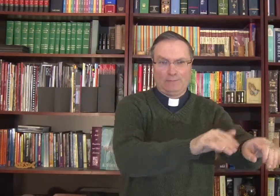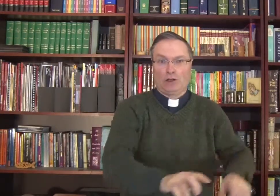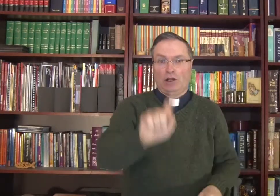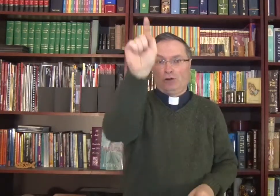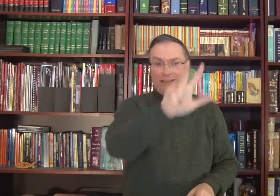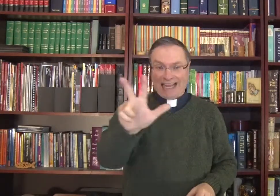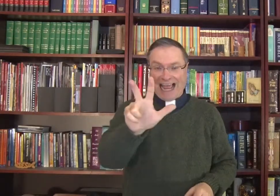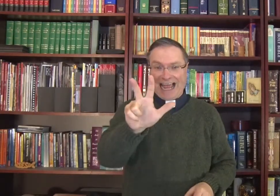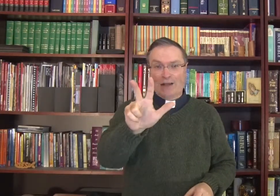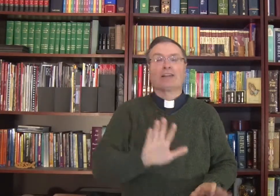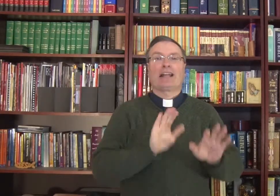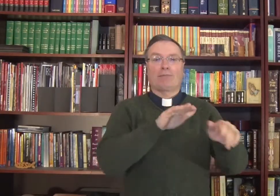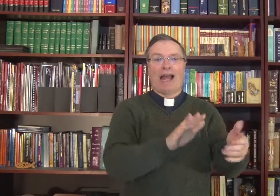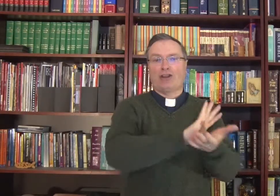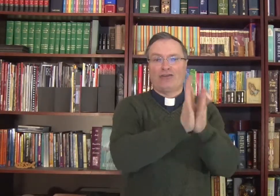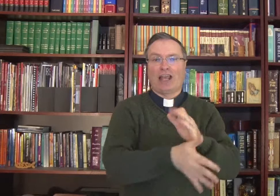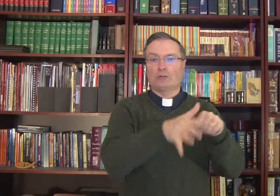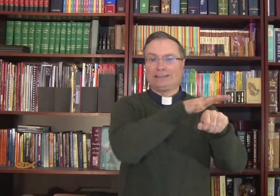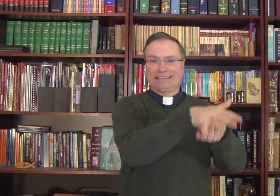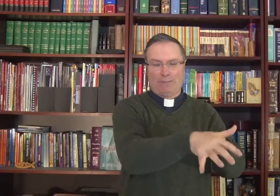Le tiers de la mer devint du sang,